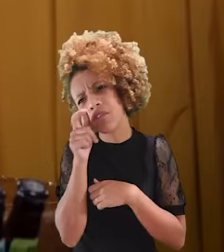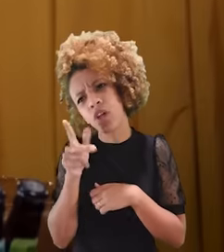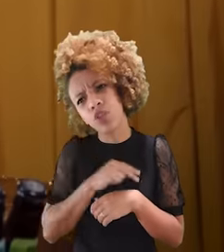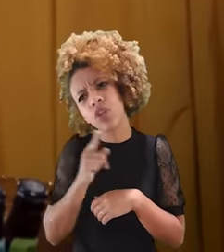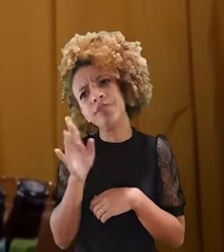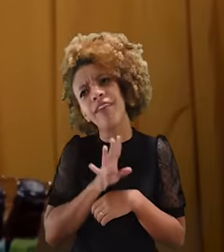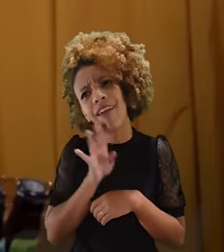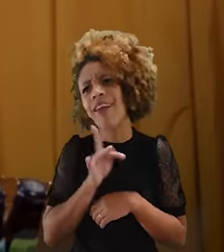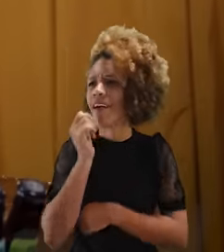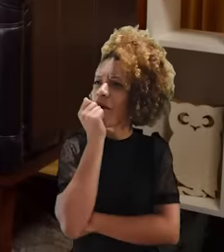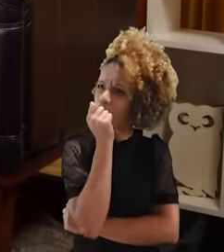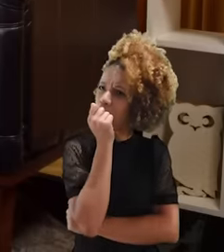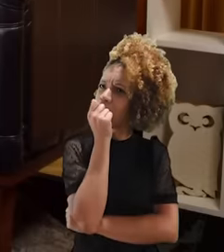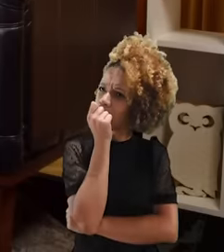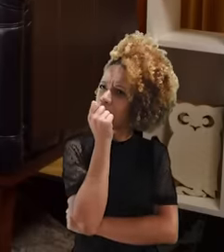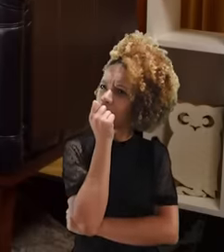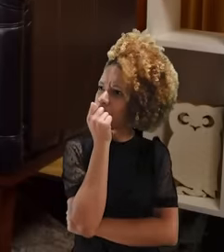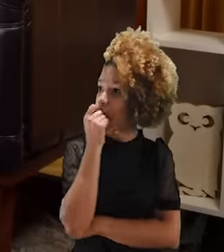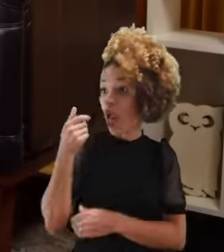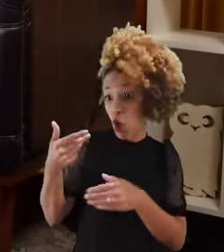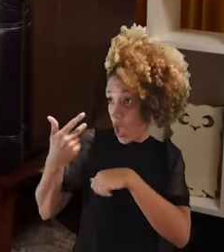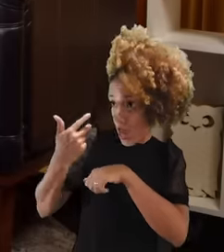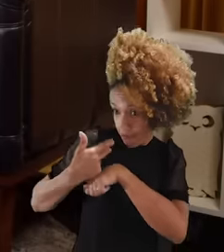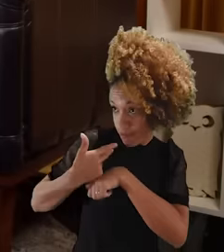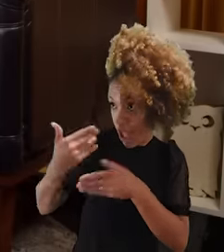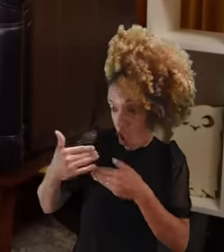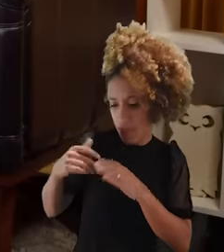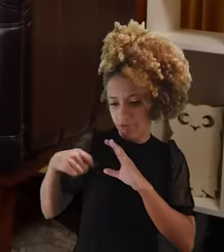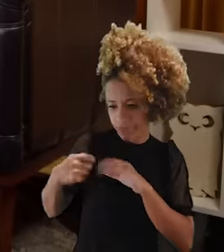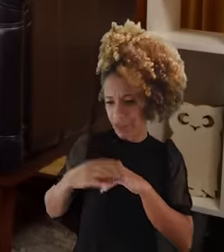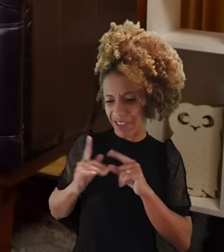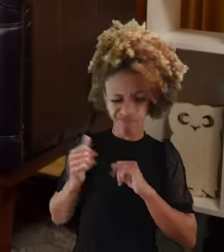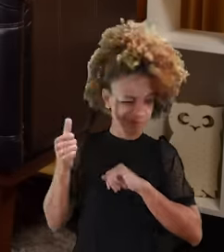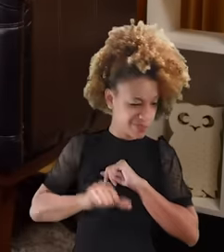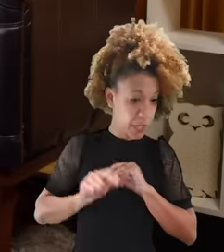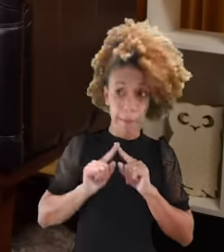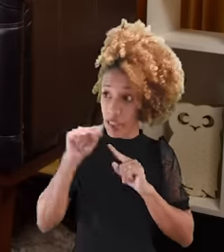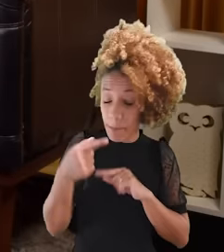muito legal cara Eu tenho ISO sabe [ __ ] só que daí eu penso sabe o qu que daí a gente já Nossa eu